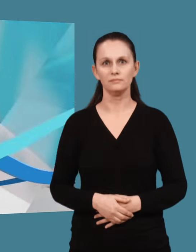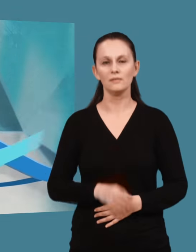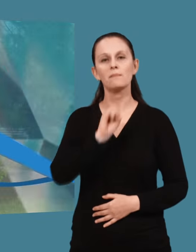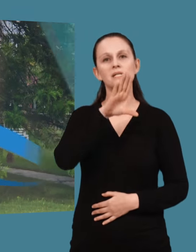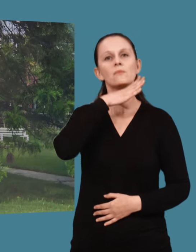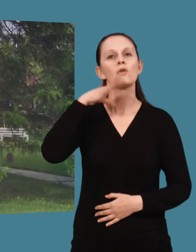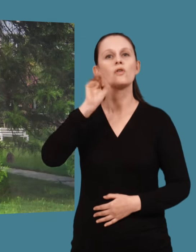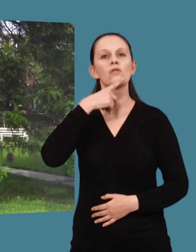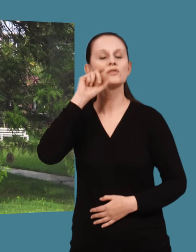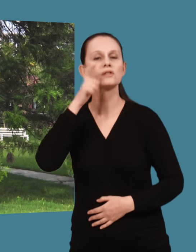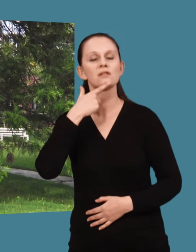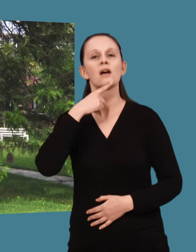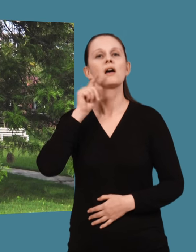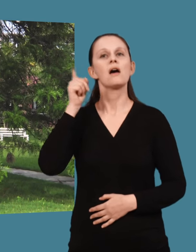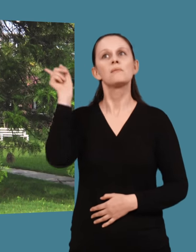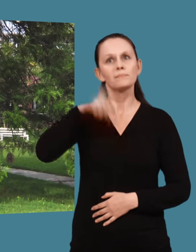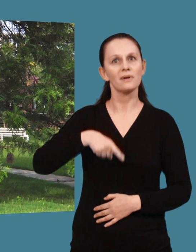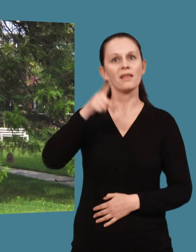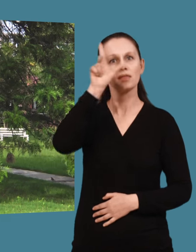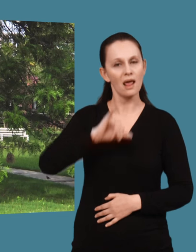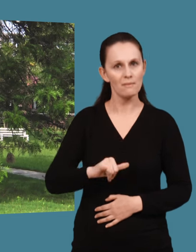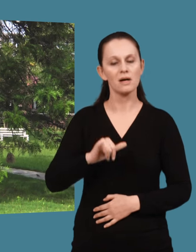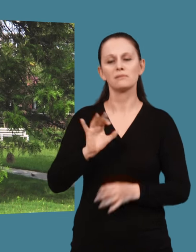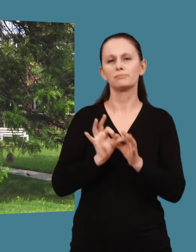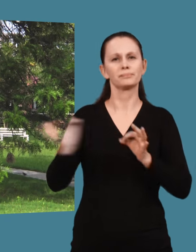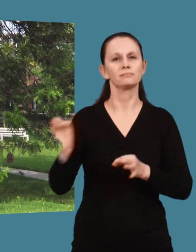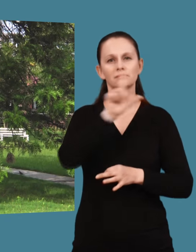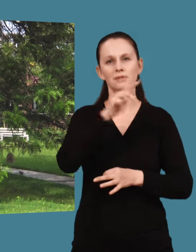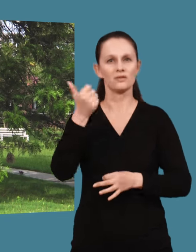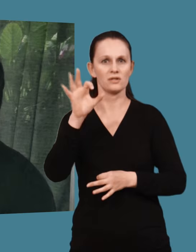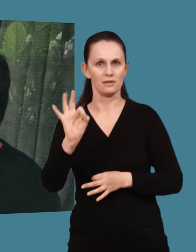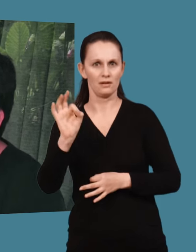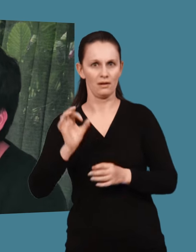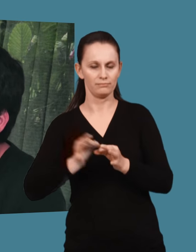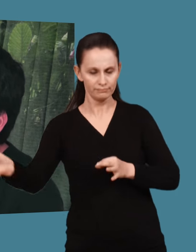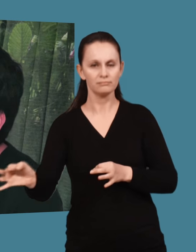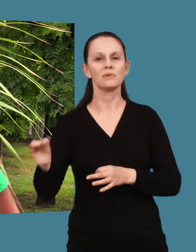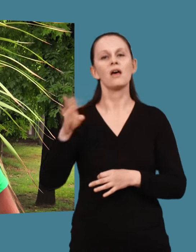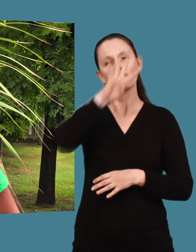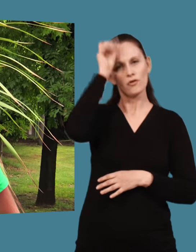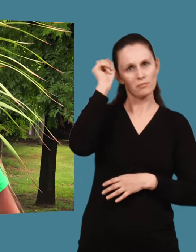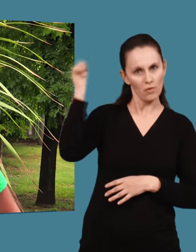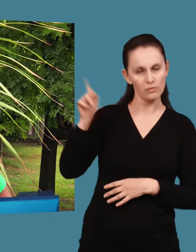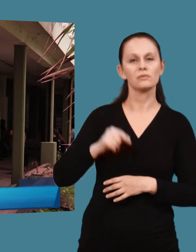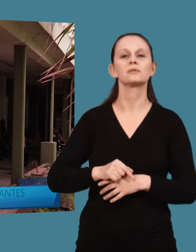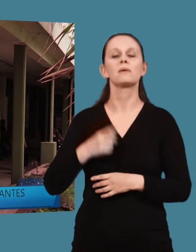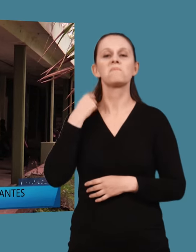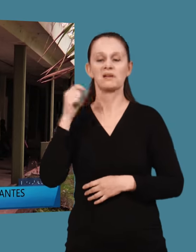Yo me llamo Josías, vengo de La Paz acá nomás a 160 km. De Formosa. De acá de Paraná. De Chajarí.